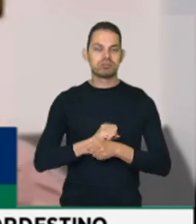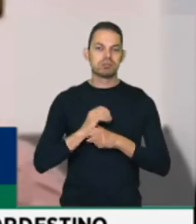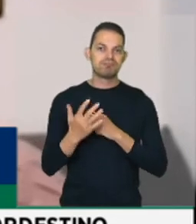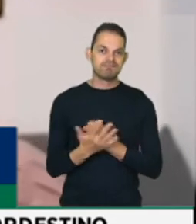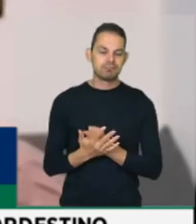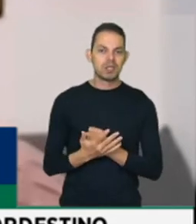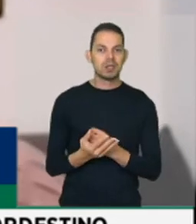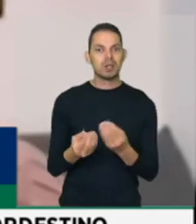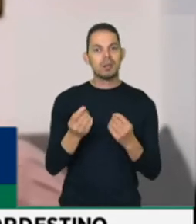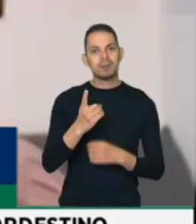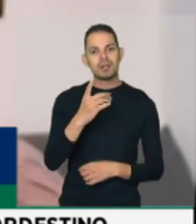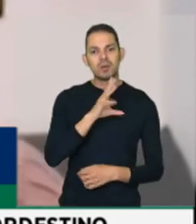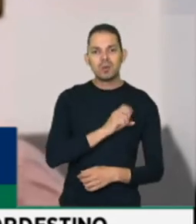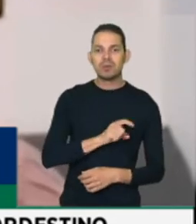DEUS, VAMOS APURAR SIM ESSES CRIMES TAMBÉM COM A CPI DA